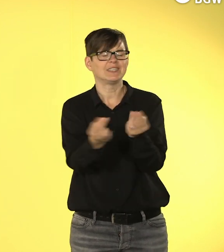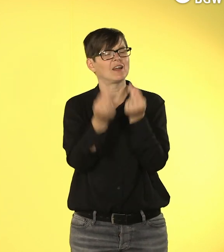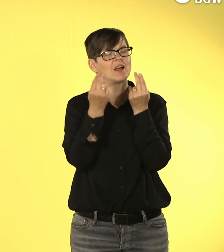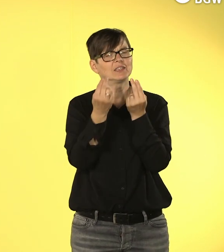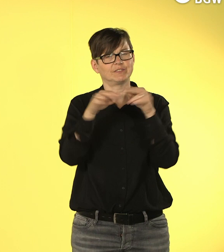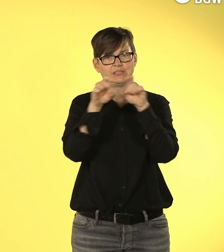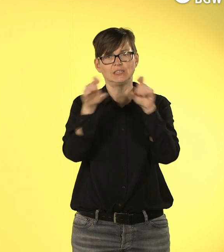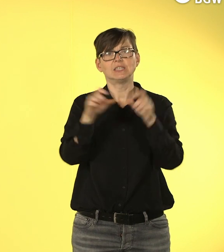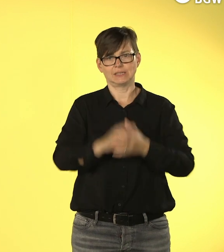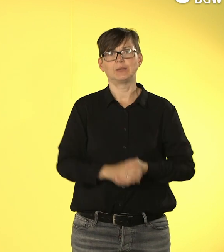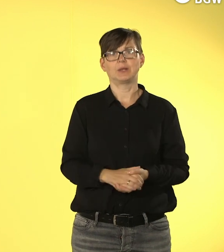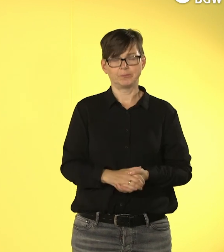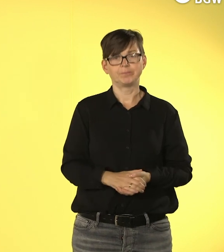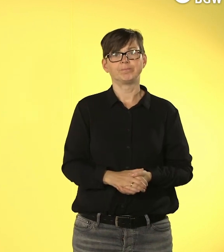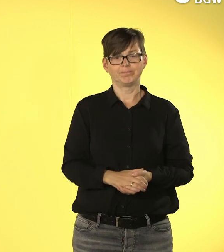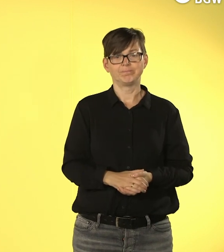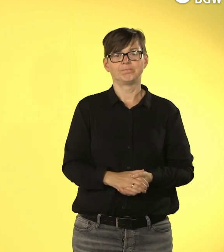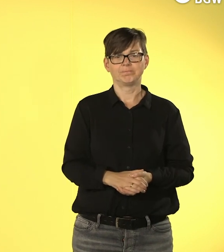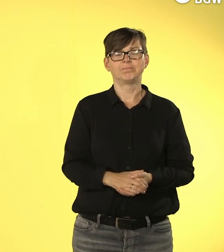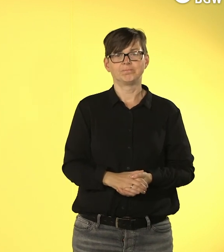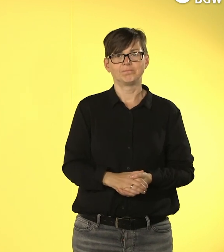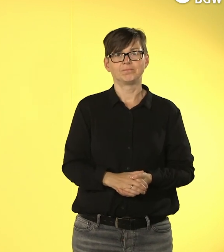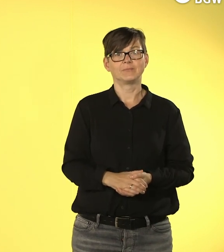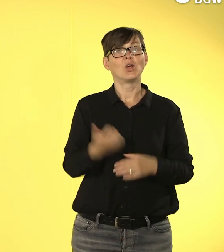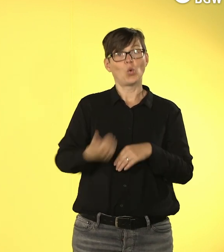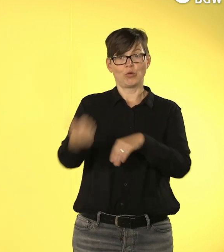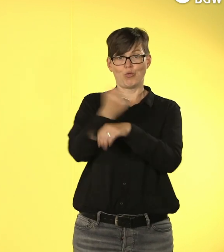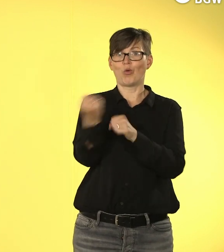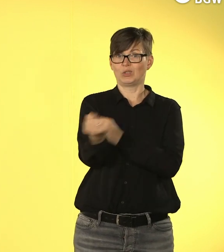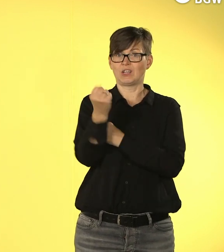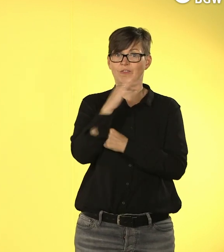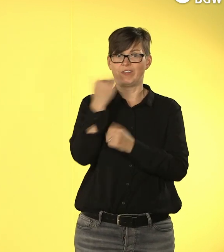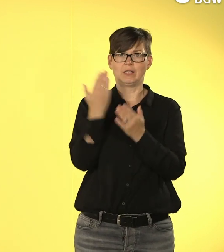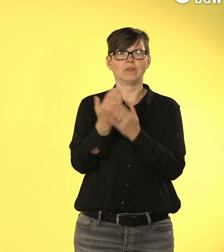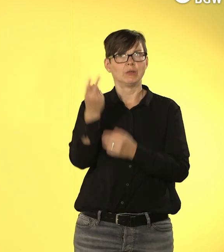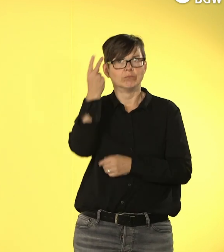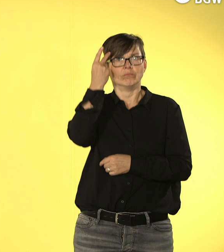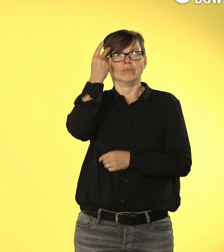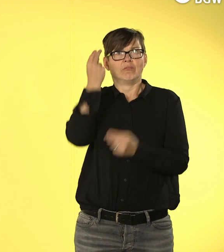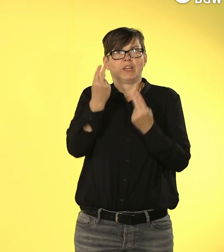der immer mehr auf Führungskräfte zukommen wird.